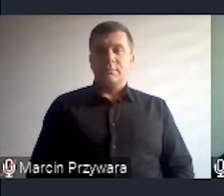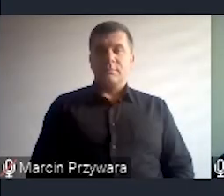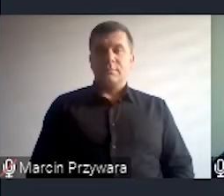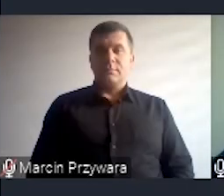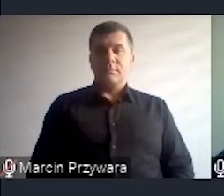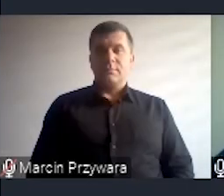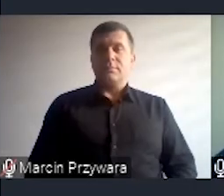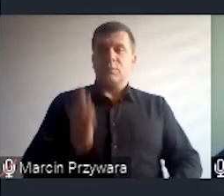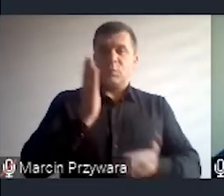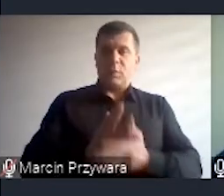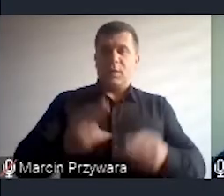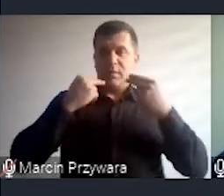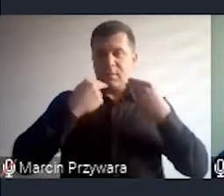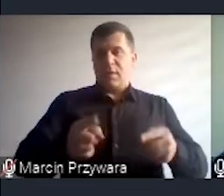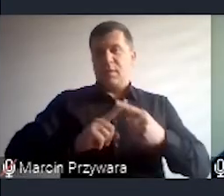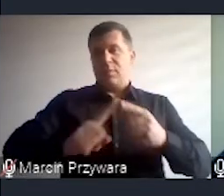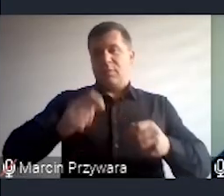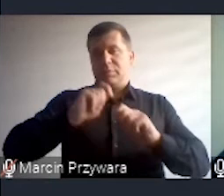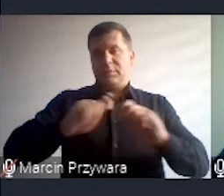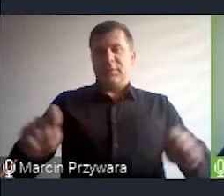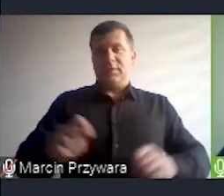Jesteśmy, wracamy proszę Państwa.